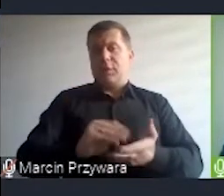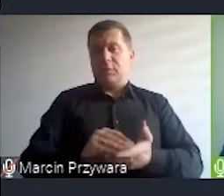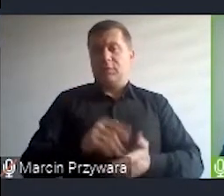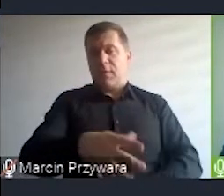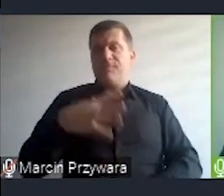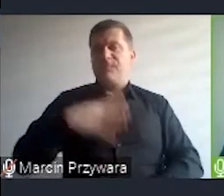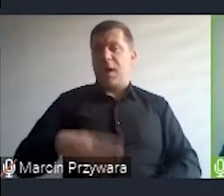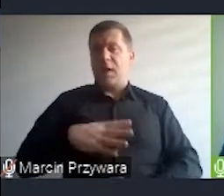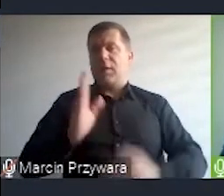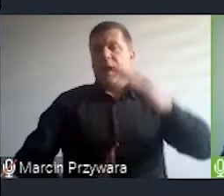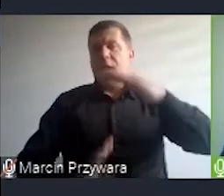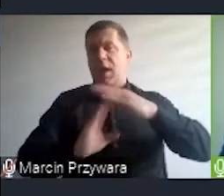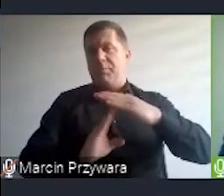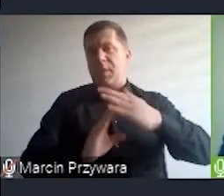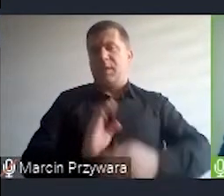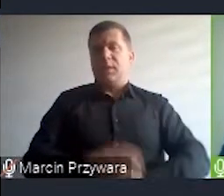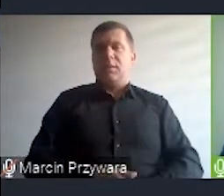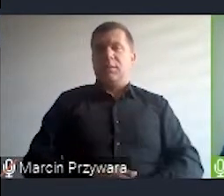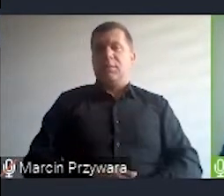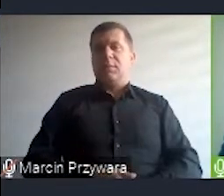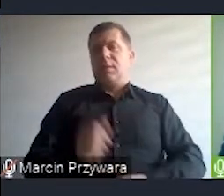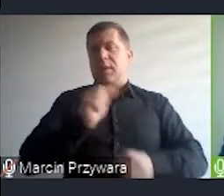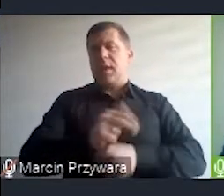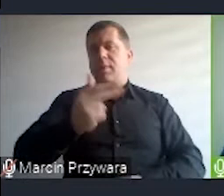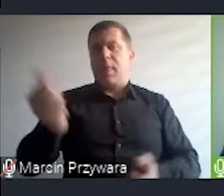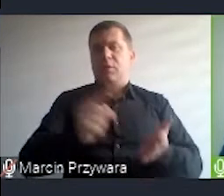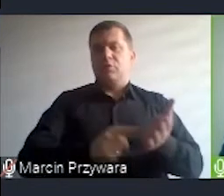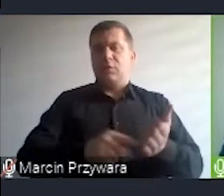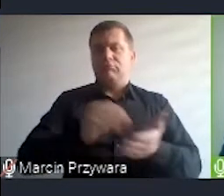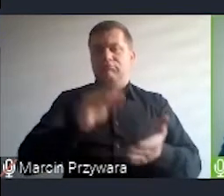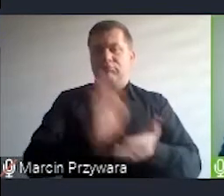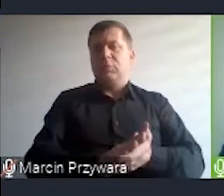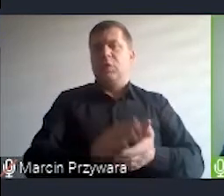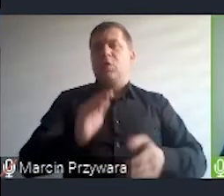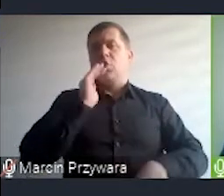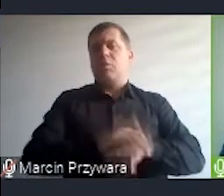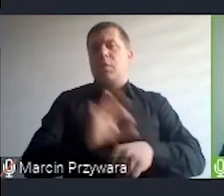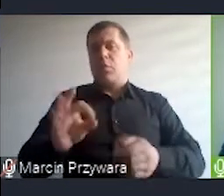Ich wartość i limit wartościowy jest najczęściej wpisany do umowy o dofinansowanie,